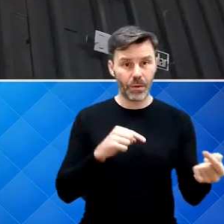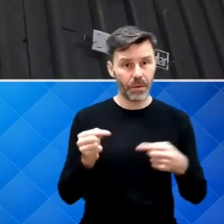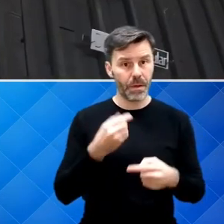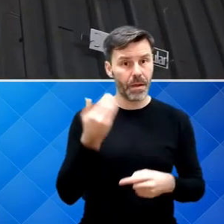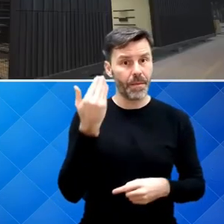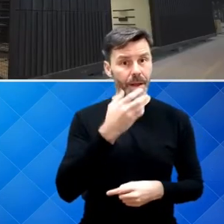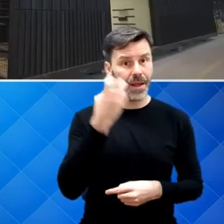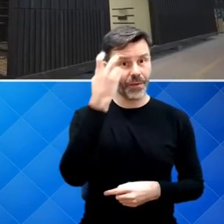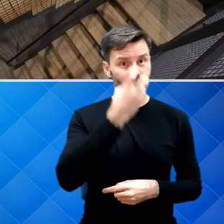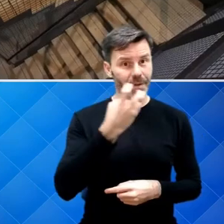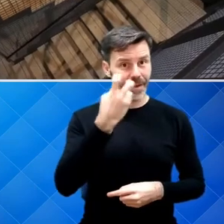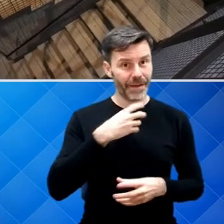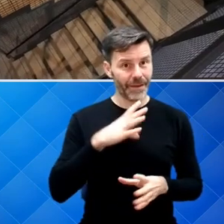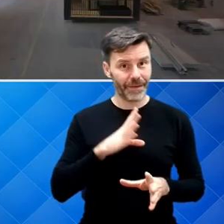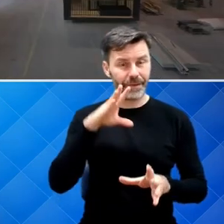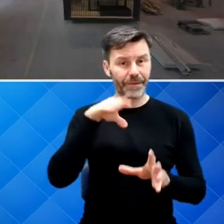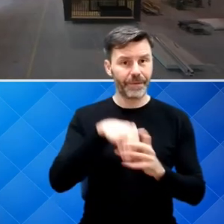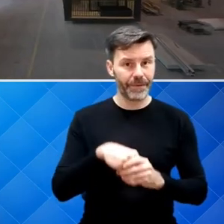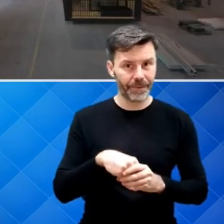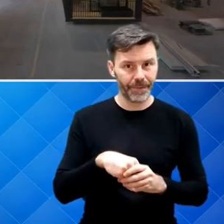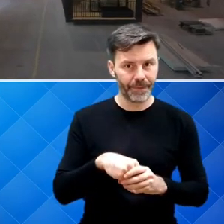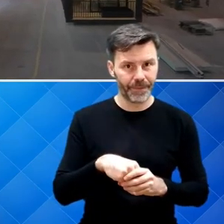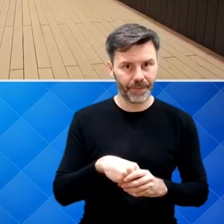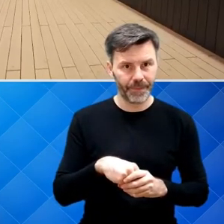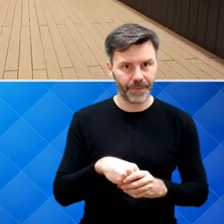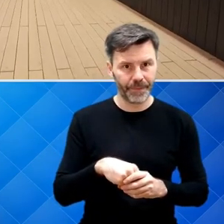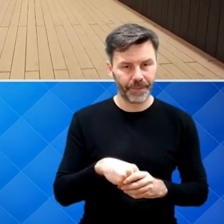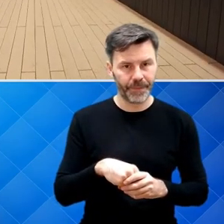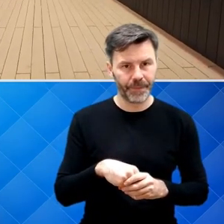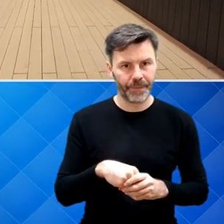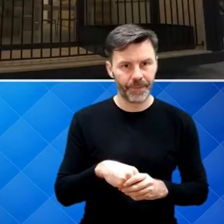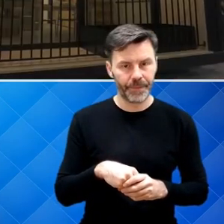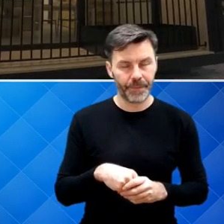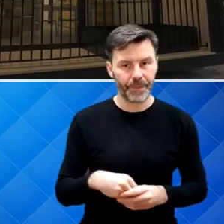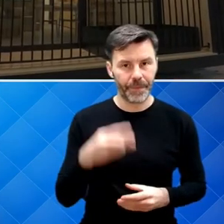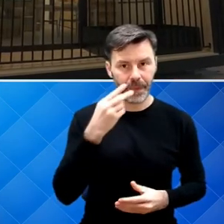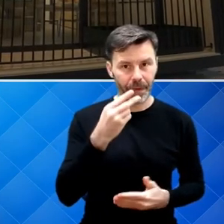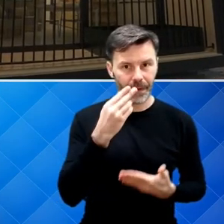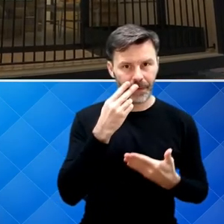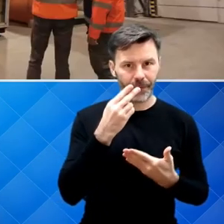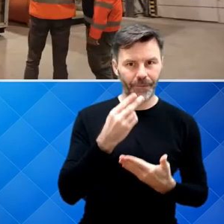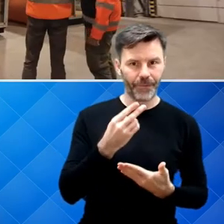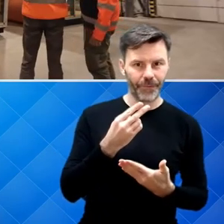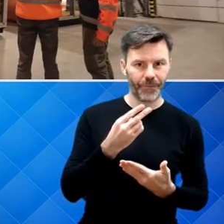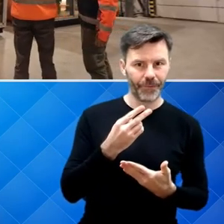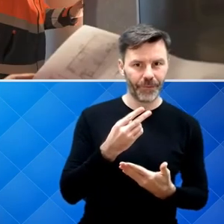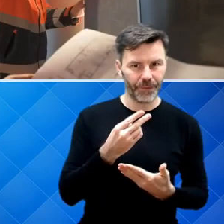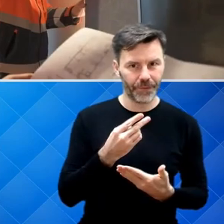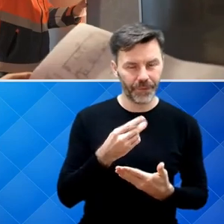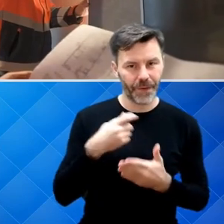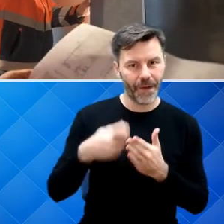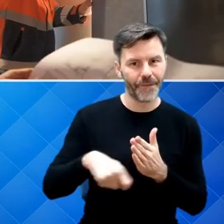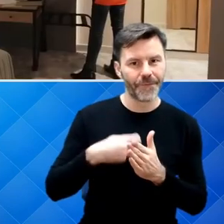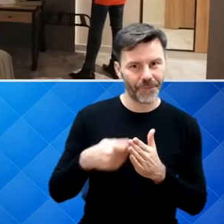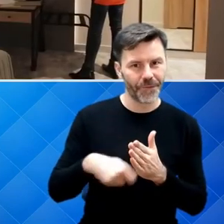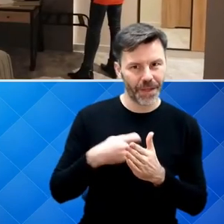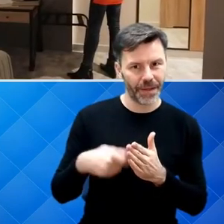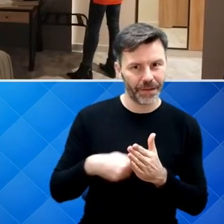W tle mają Państwo przyjemność zobaczyć naszą fabrykę